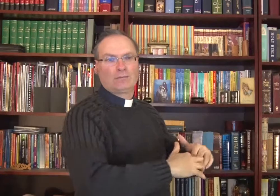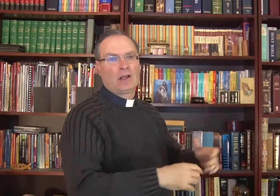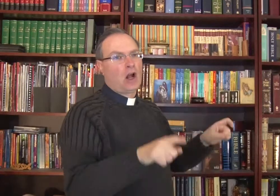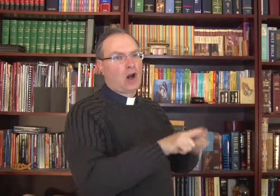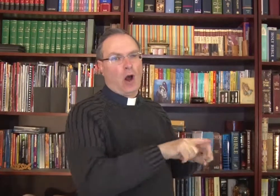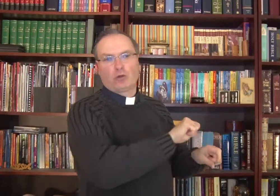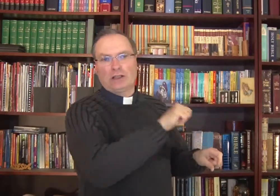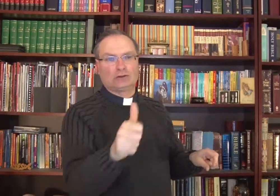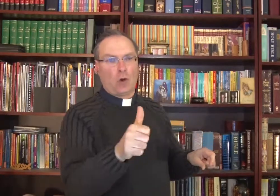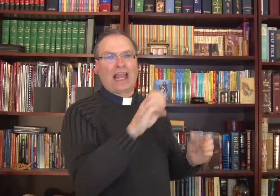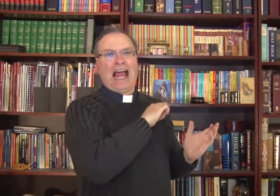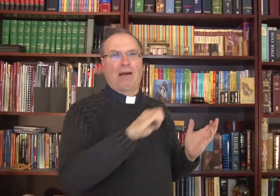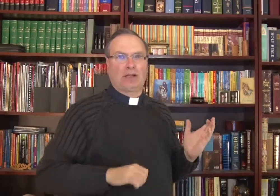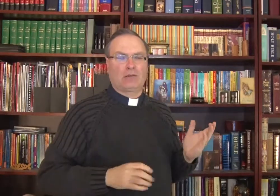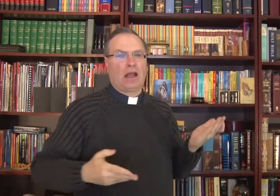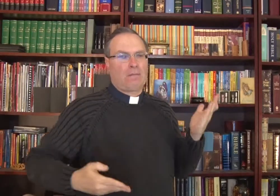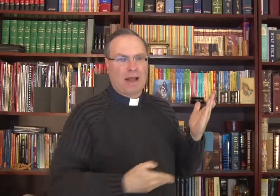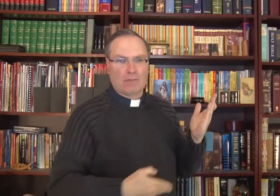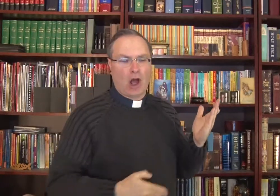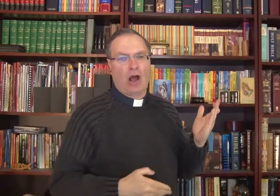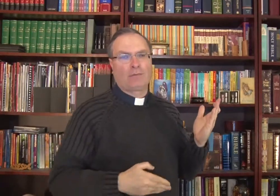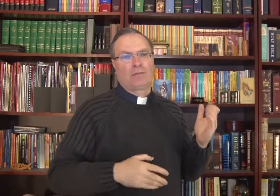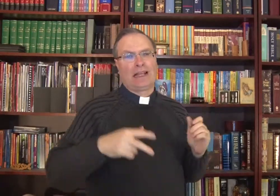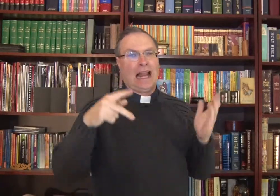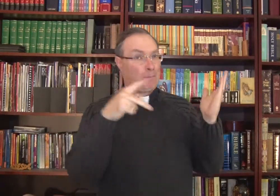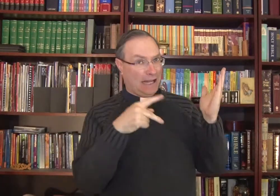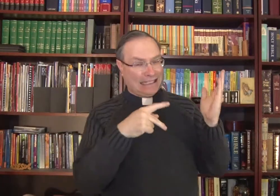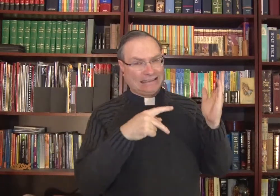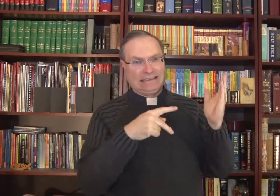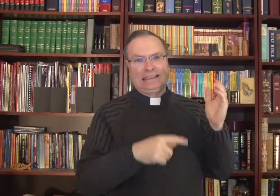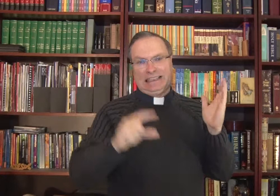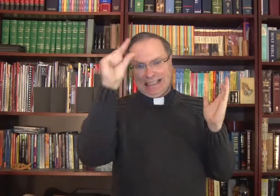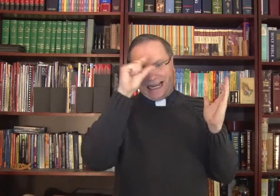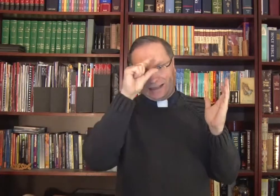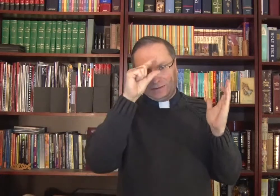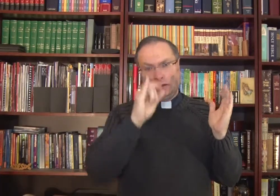comme les autres empires de Babylone, Perse, Grec,